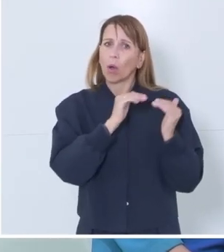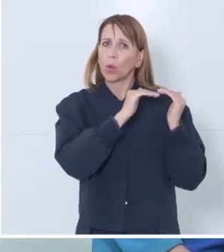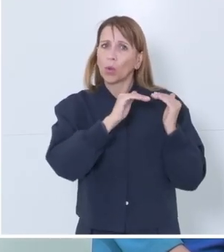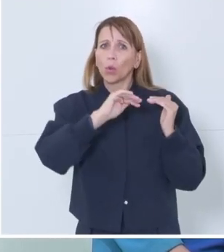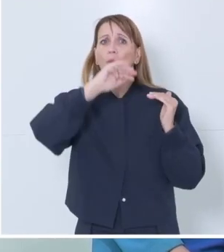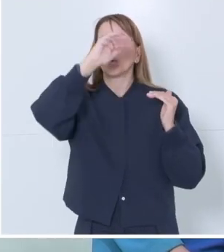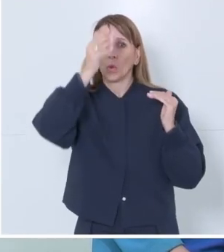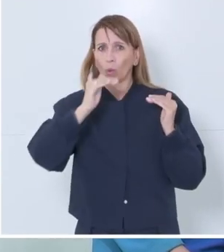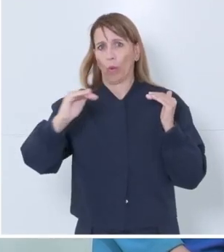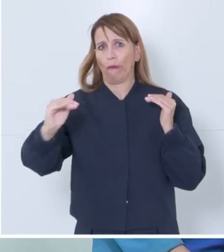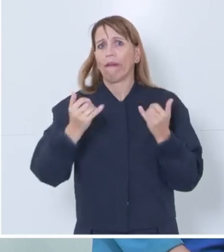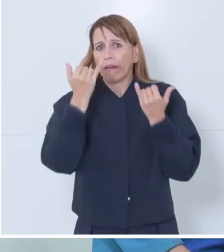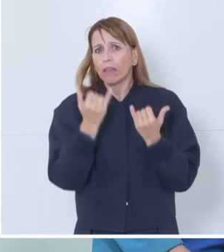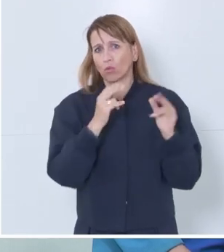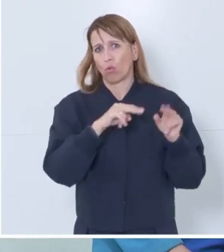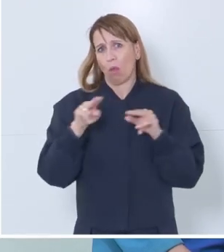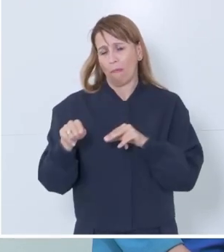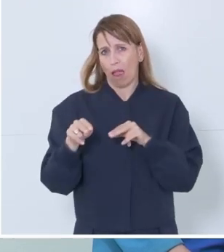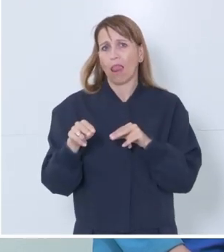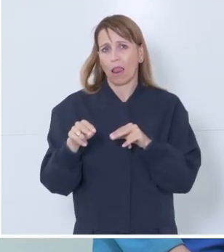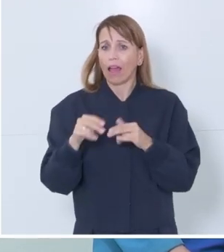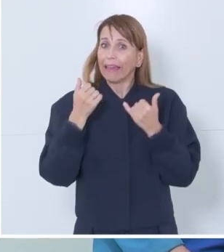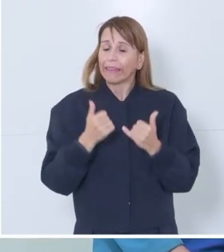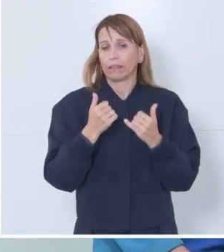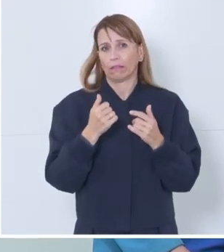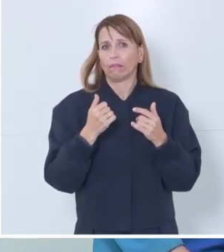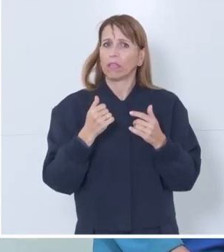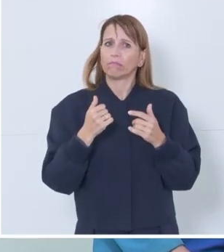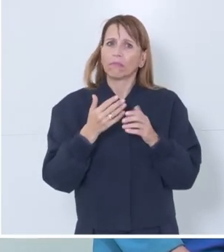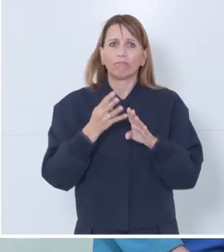die während Corona nicht stattgefunden haben, jetzt abgearbeitet und es hat sich gewissermaßen